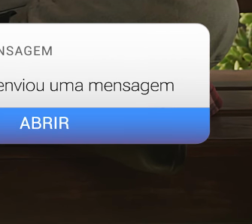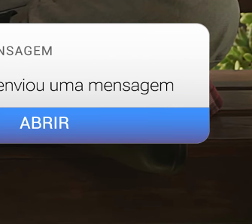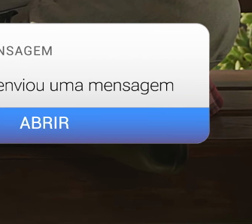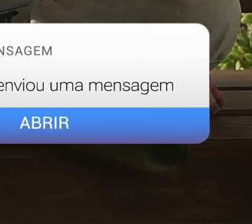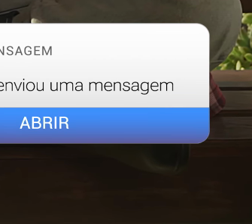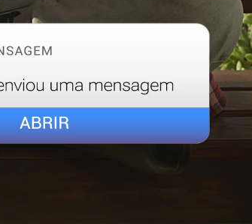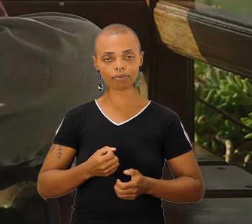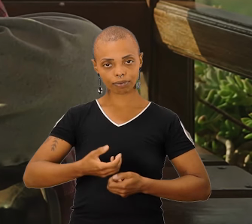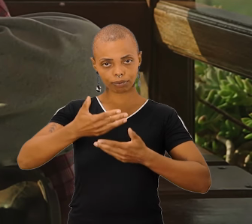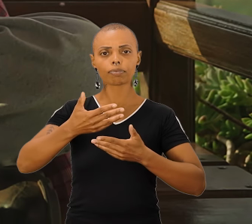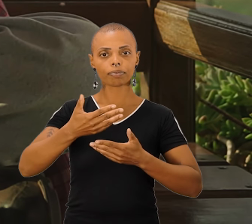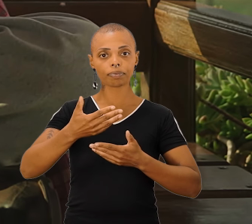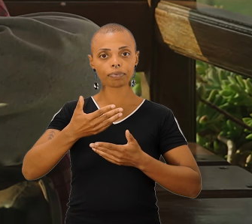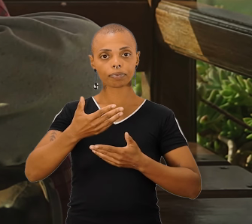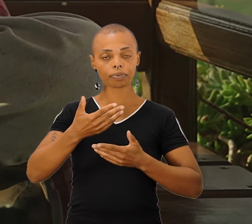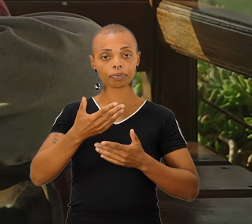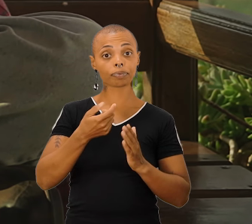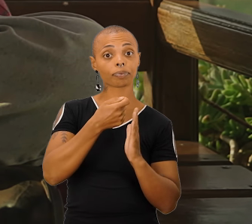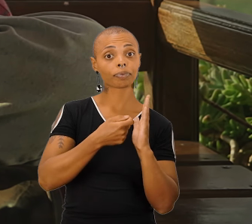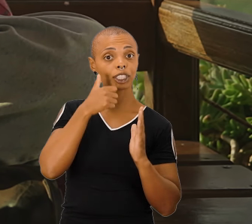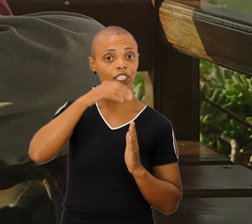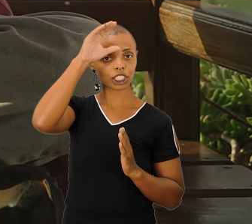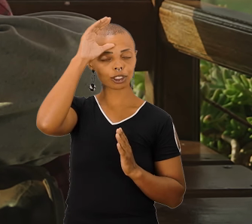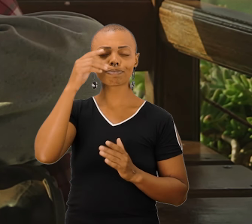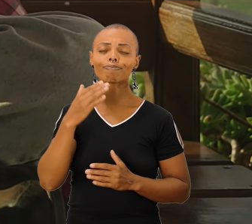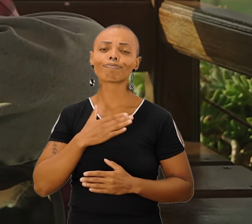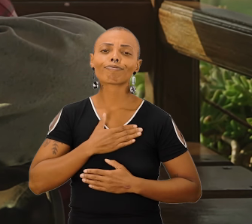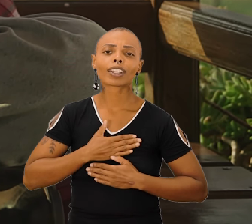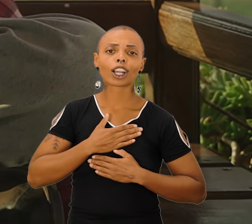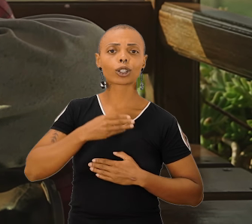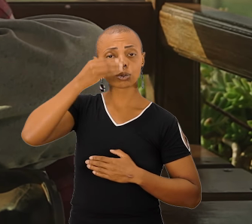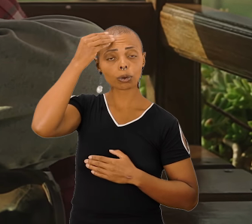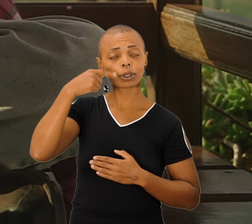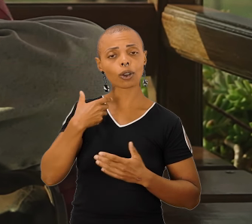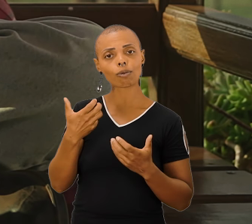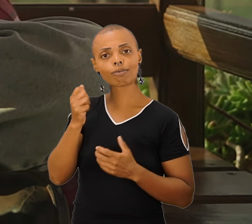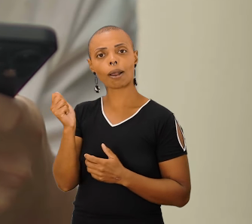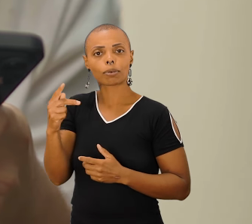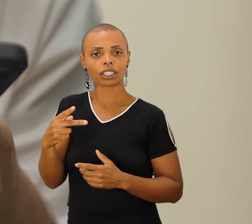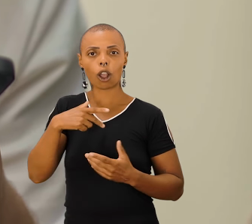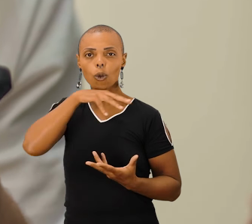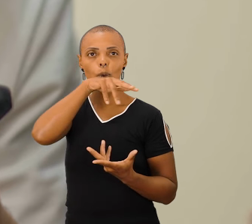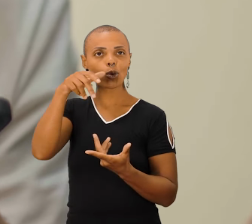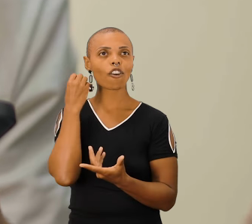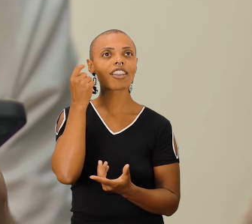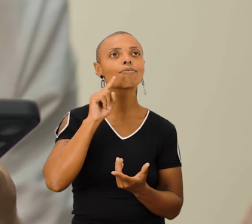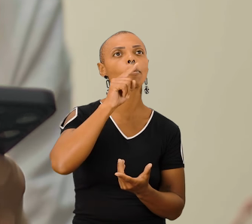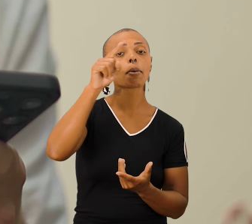[Tia Lampejo] Queridos sobrinhos, resolvi me aposentar e vou viajar o mundo, mas deixo a minha fazenda para vocês.